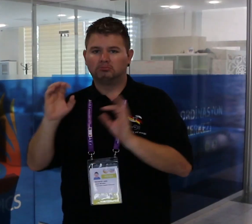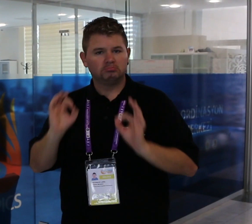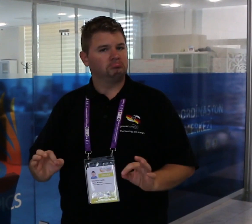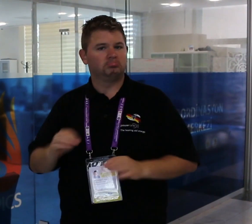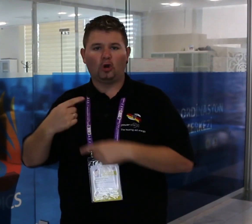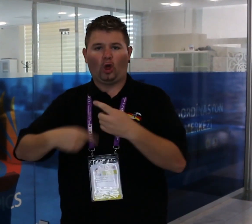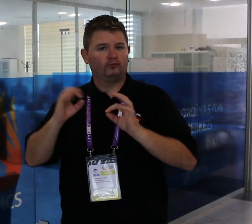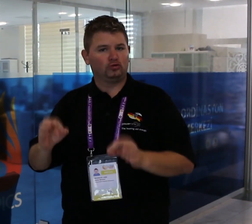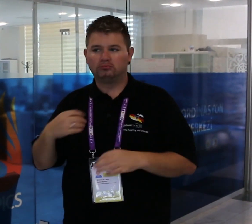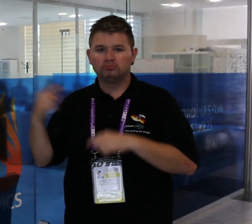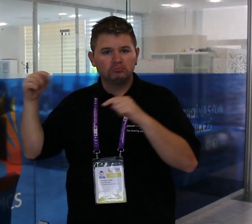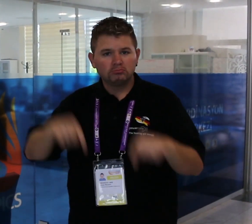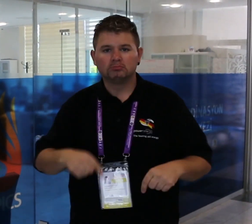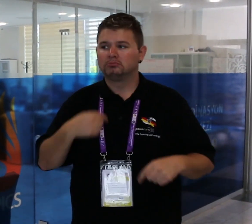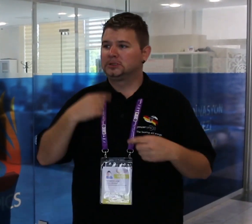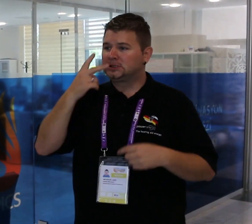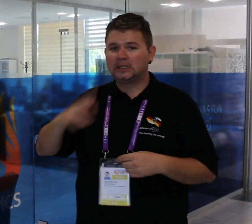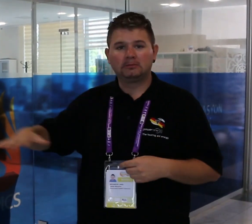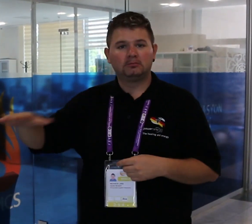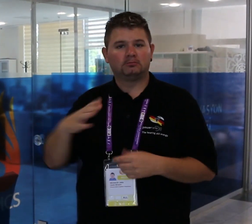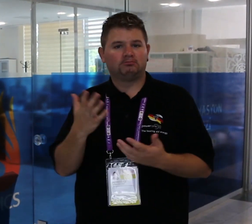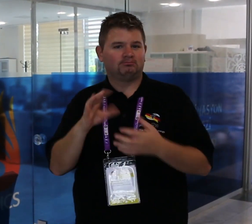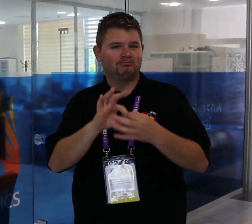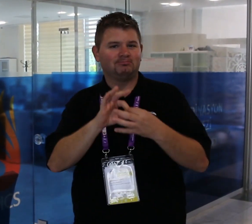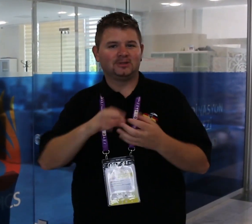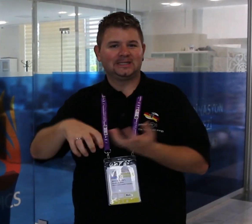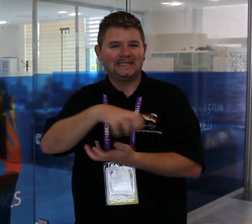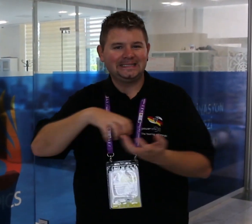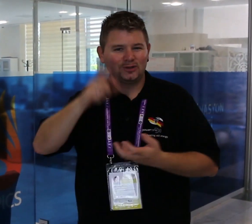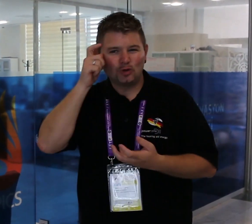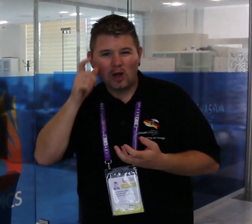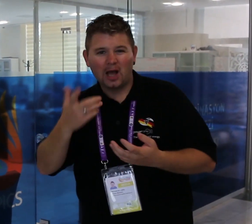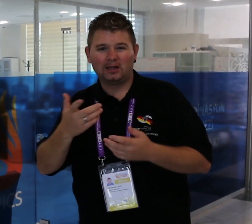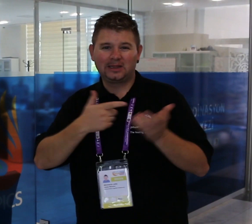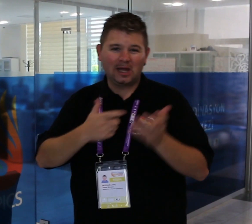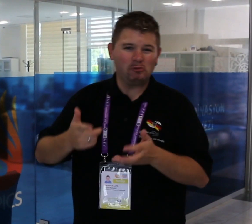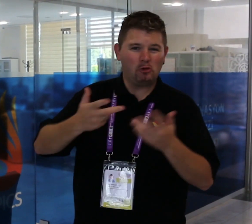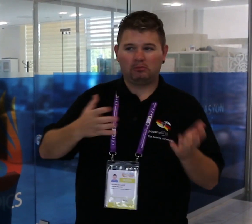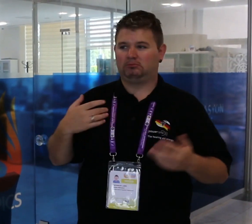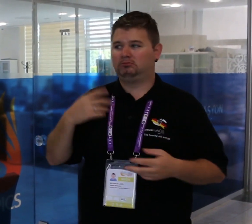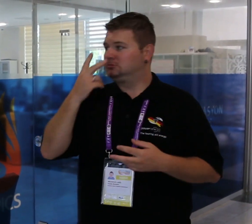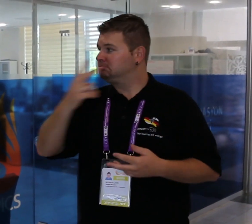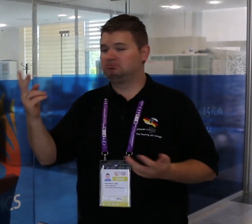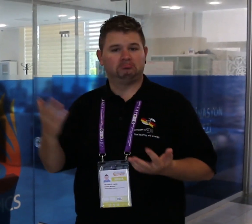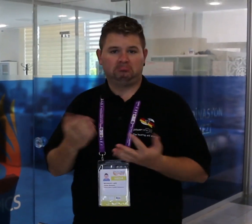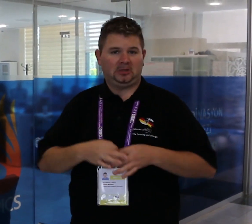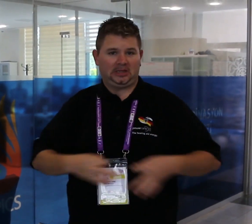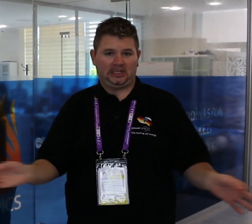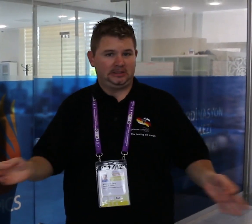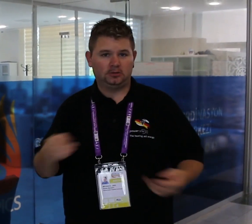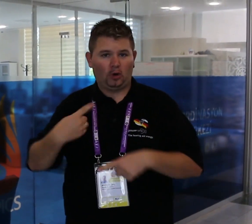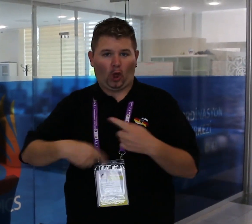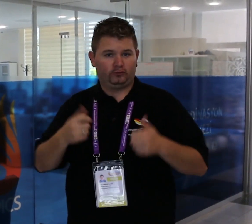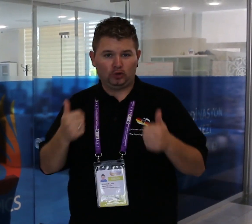Die Lage ist sehr gut. Auch die Krise in der Türkei und der Terror sind hier nicht zu sehen.